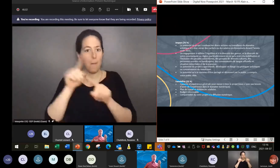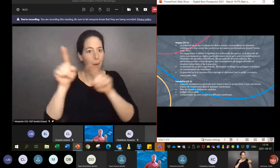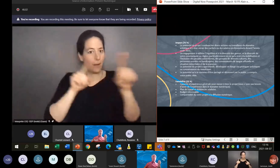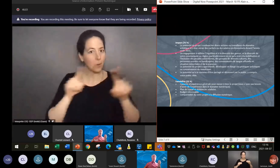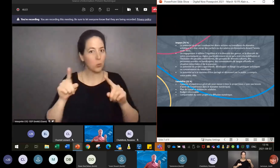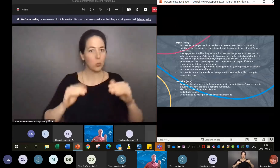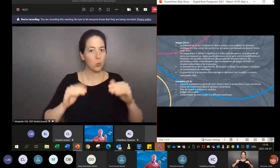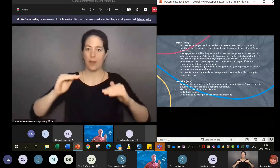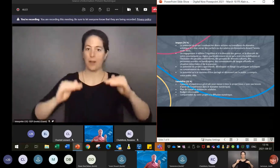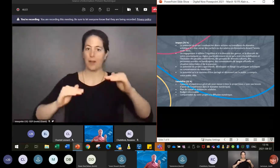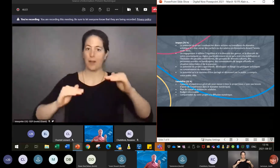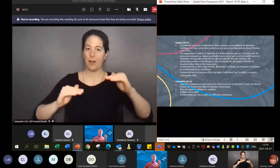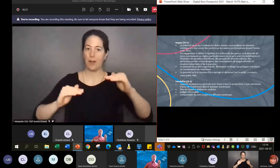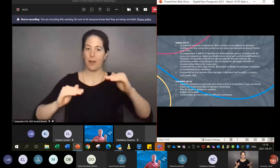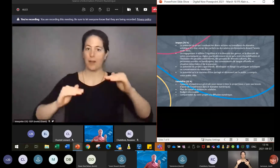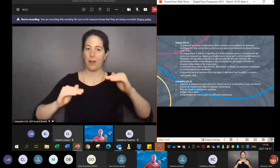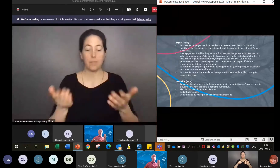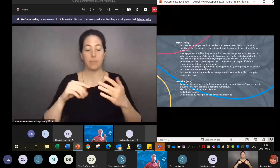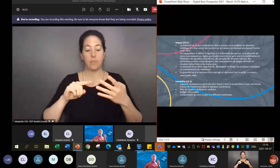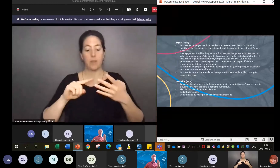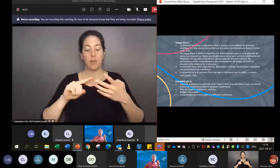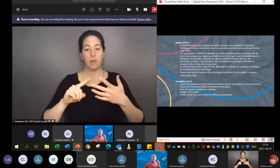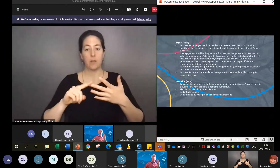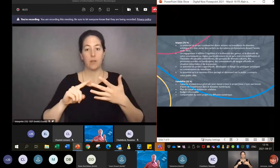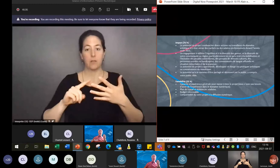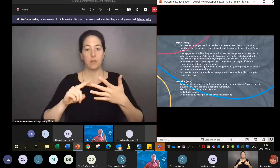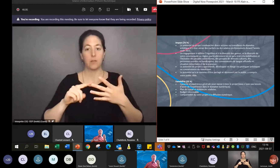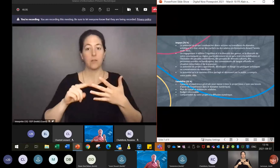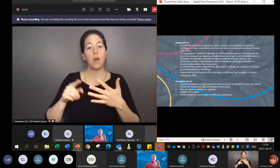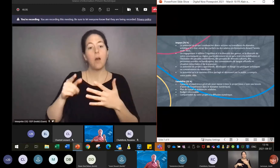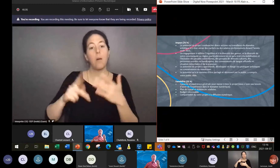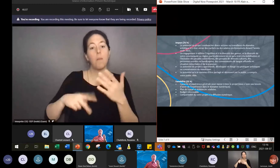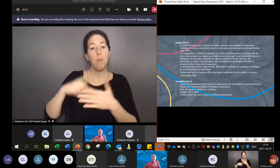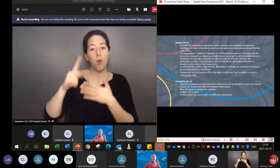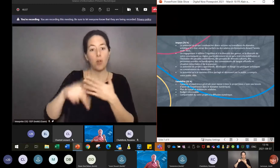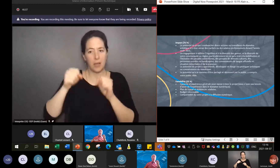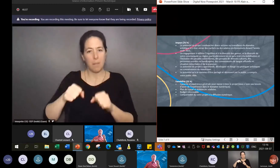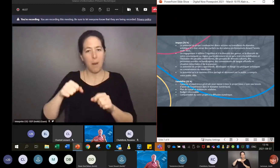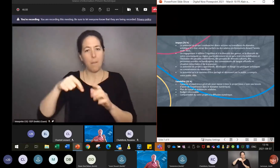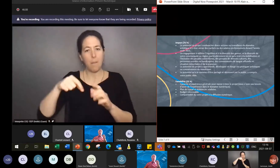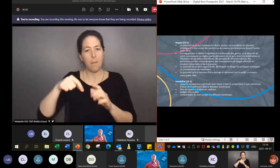Troisièmement, le potentiel du projet à approfondir, développer et élargir